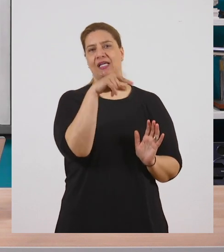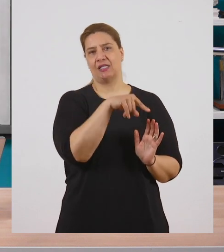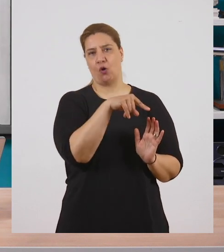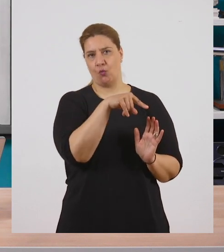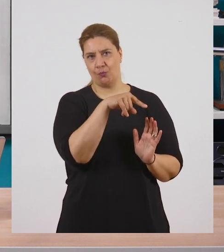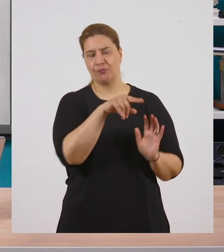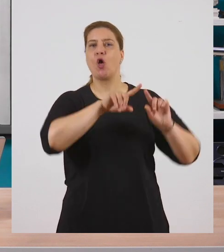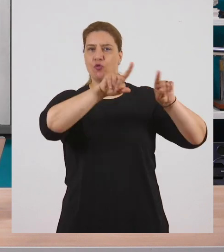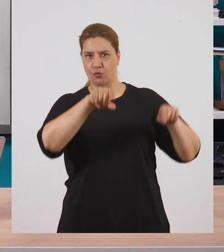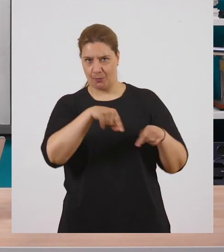Πάμε τώρα και στα ρήματα.